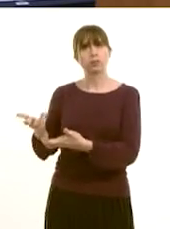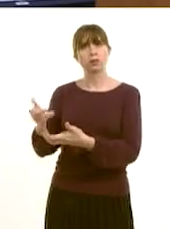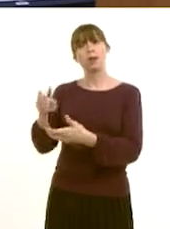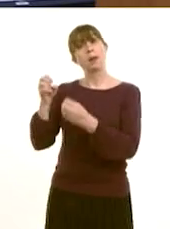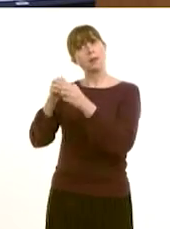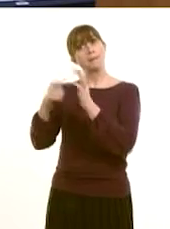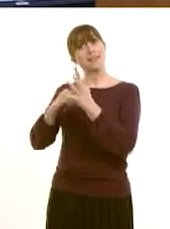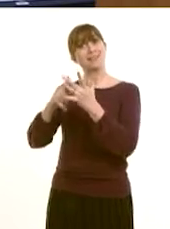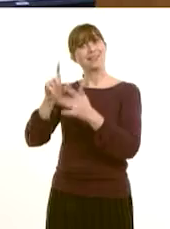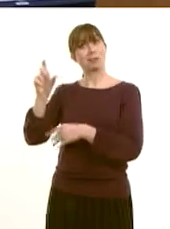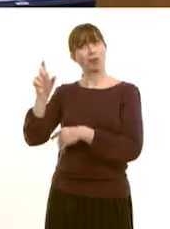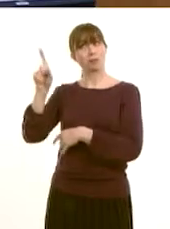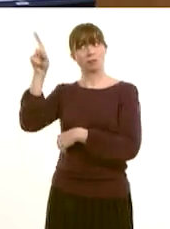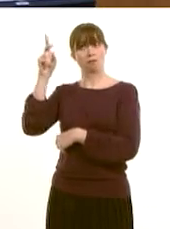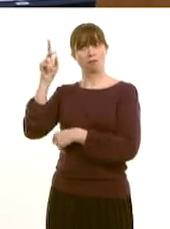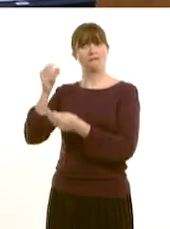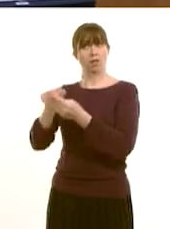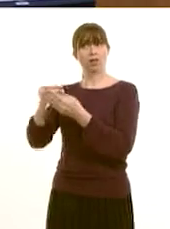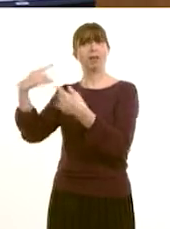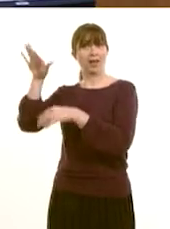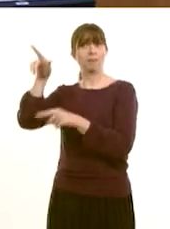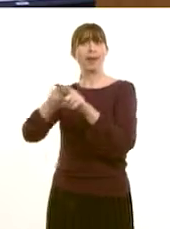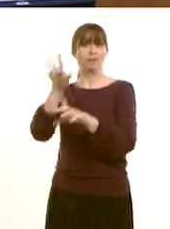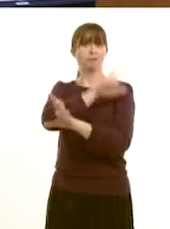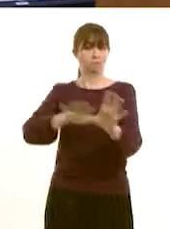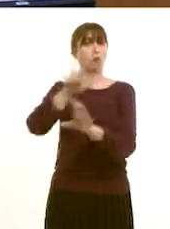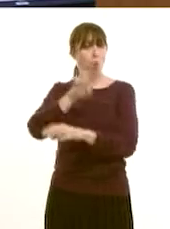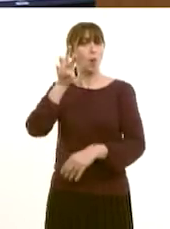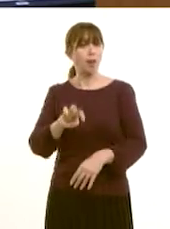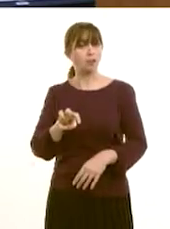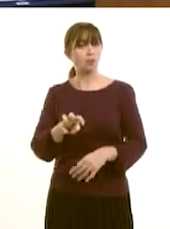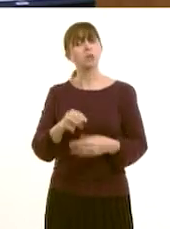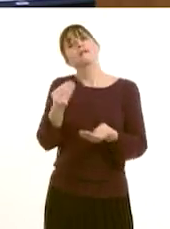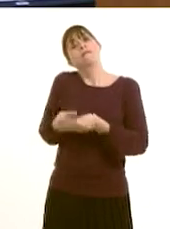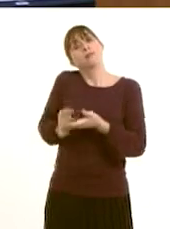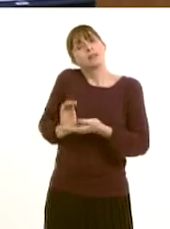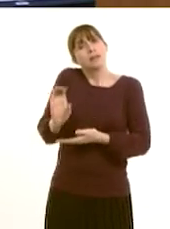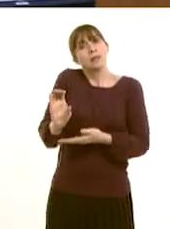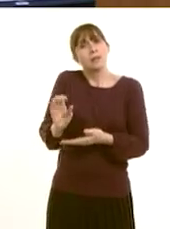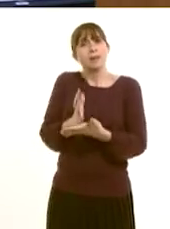erfyn i hyn i gael ei wneud ledled Cymruóyn sicrhau bod gwasanaethau ar gael yn gyflymach